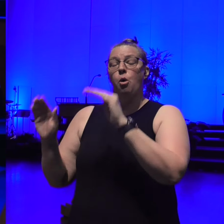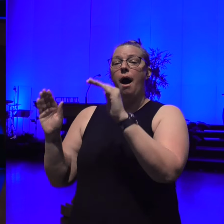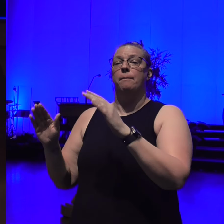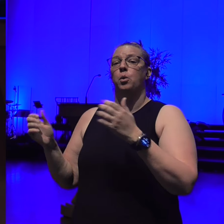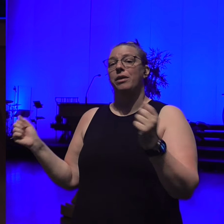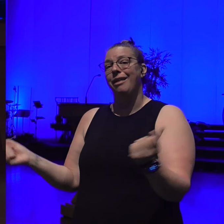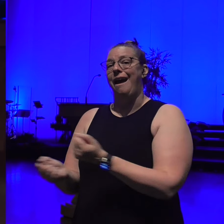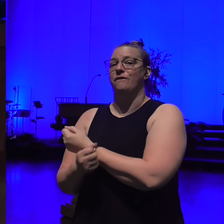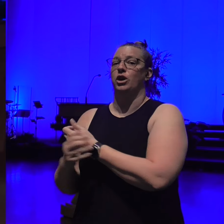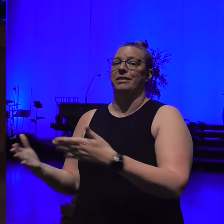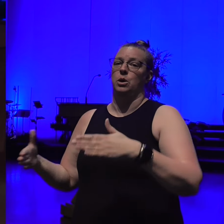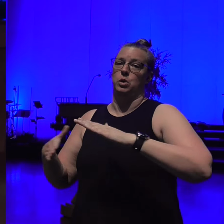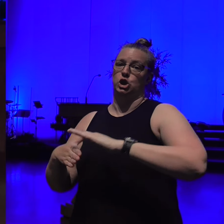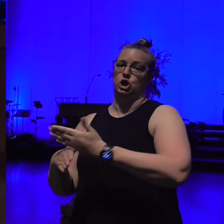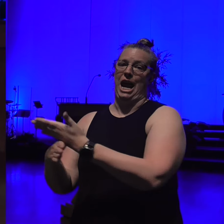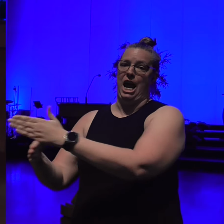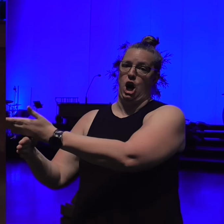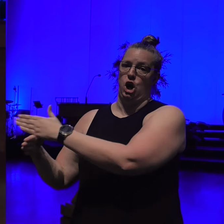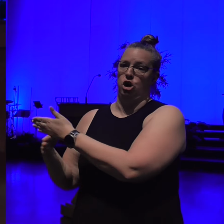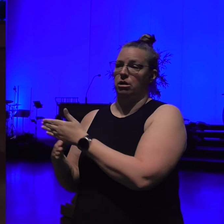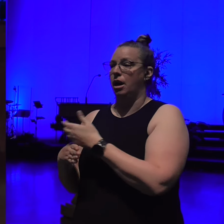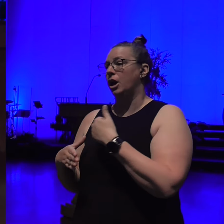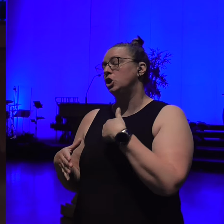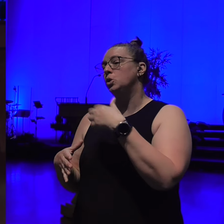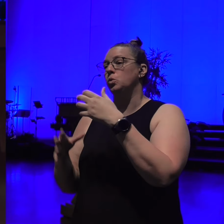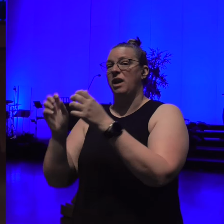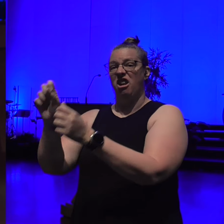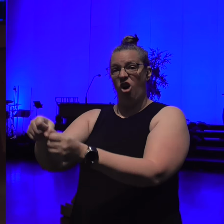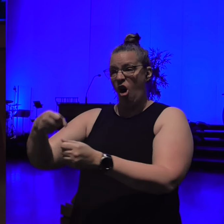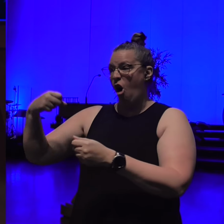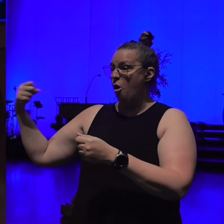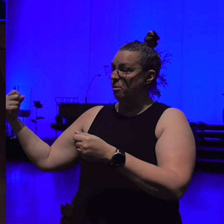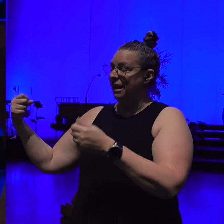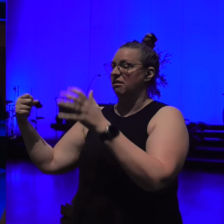todo se compartía Puedes sacar lo que quieras del refrigerador, pedir prestada